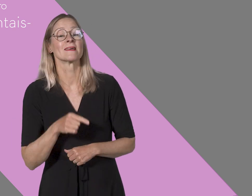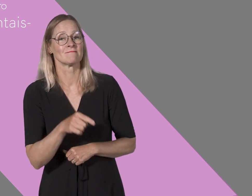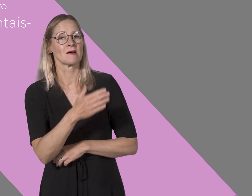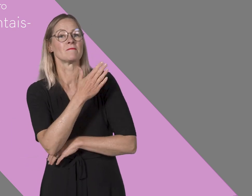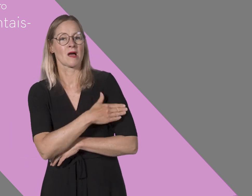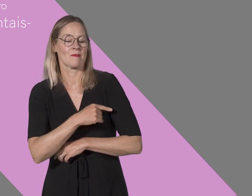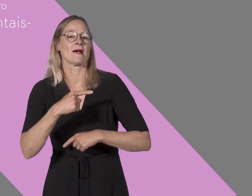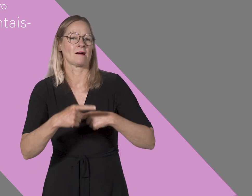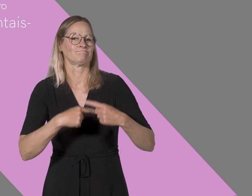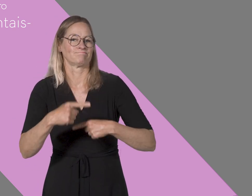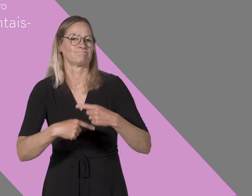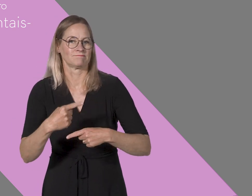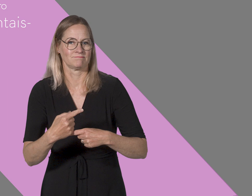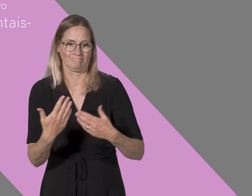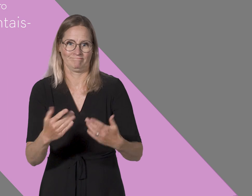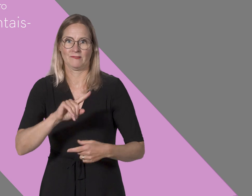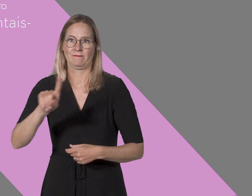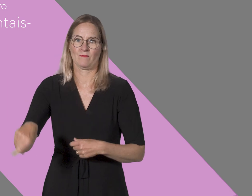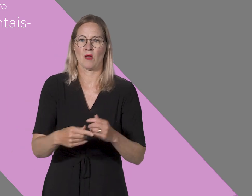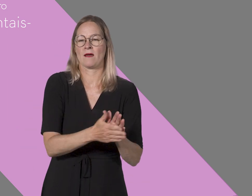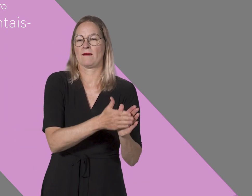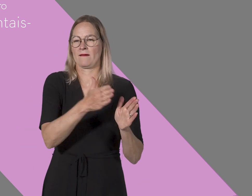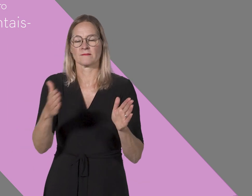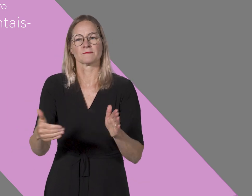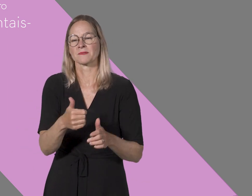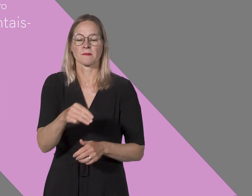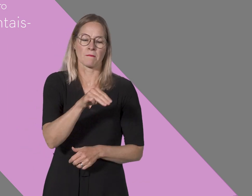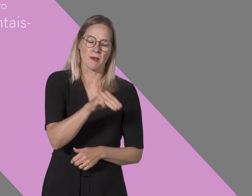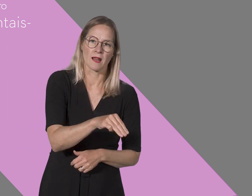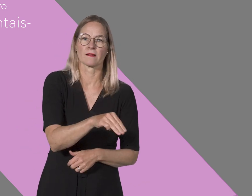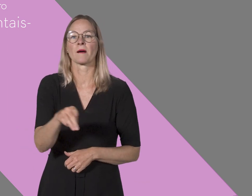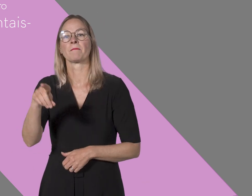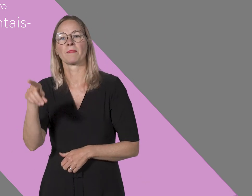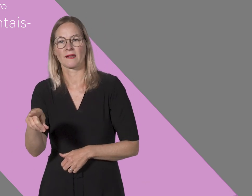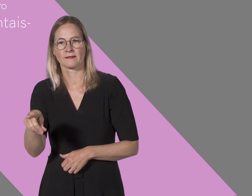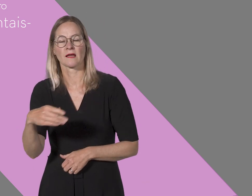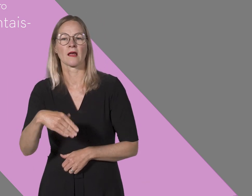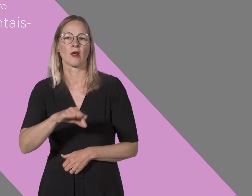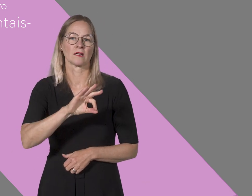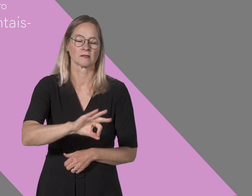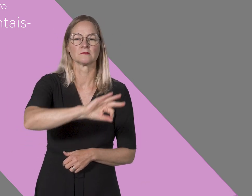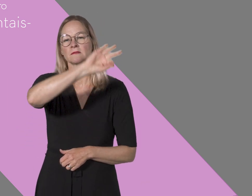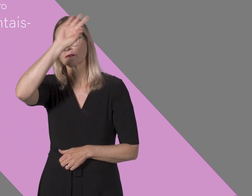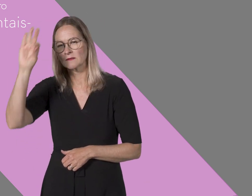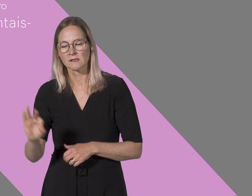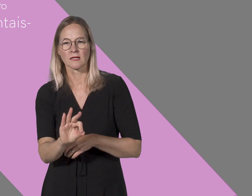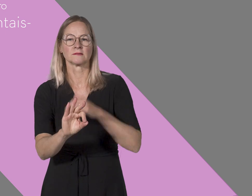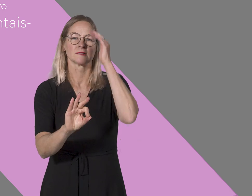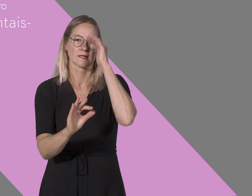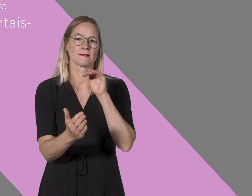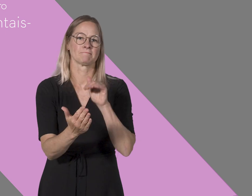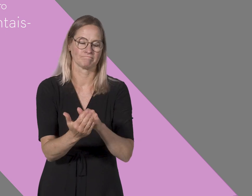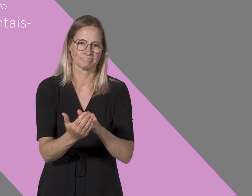Palvelu toimii vuoden 2023 ajan ma-pe klo 8 - 20.